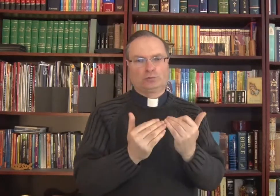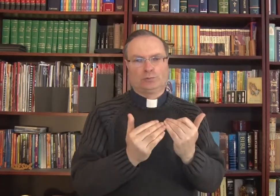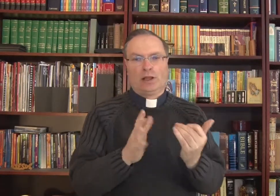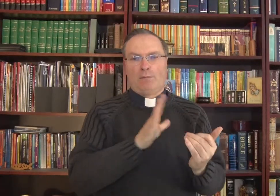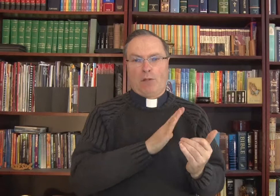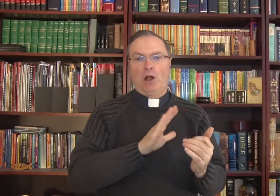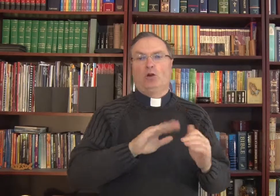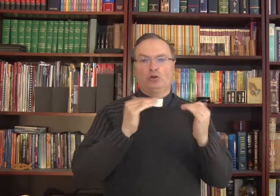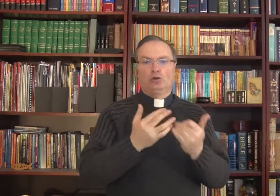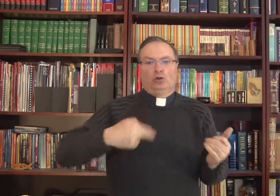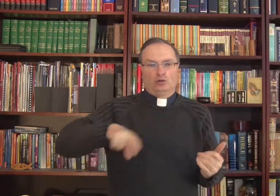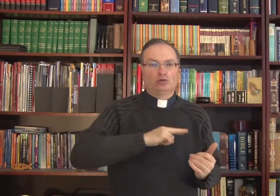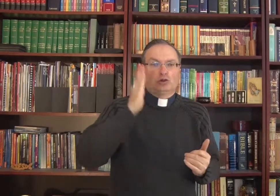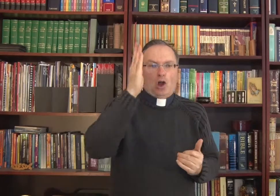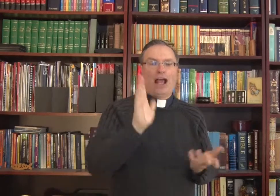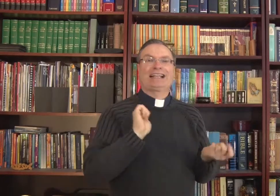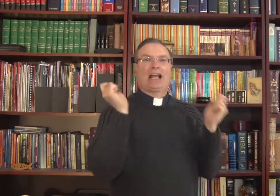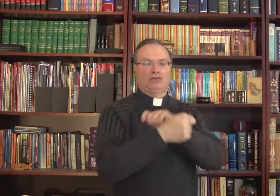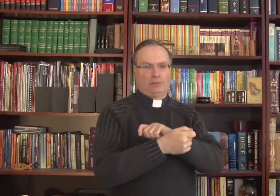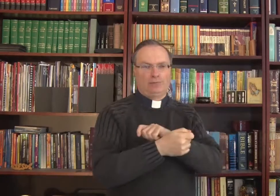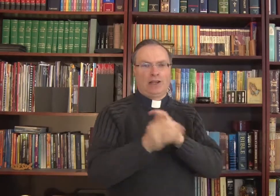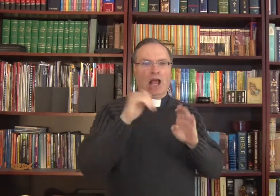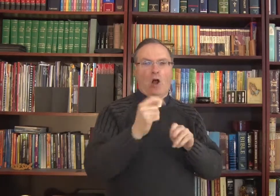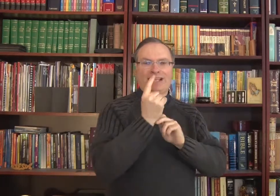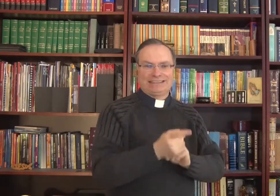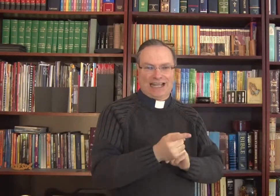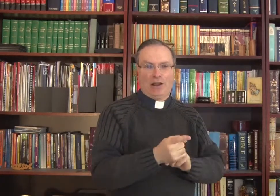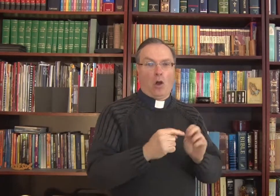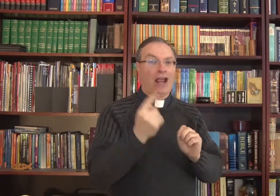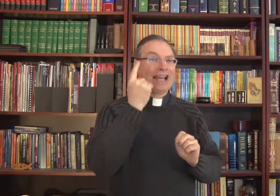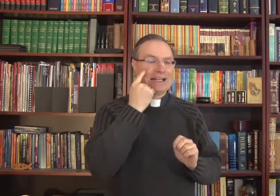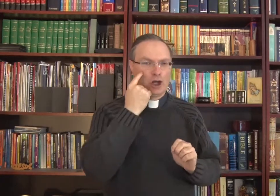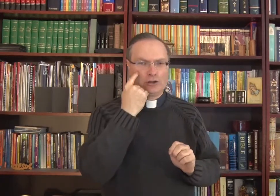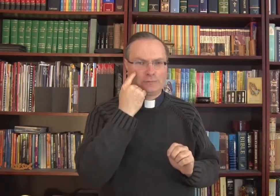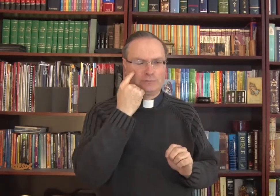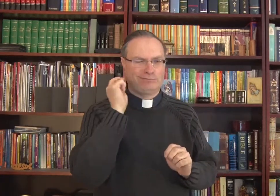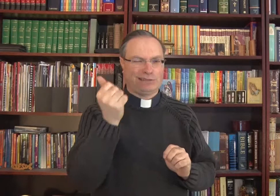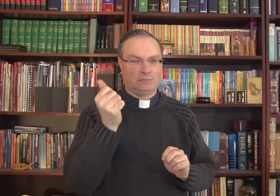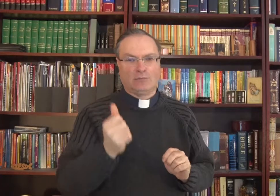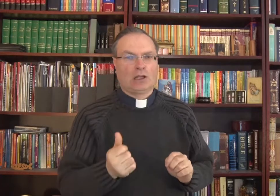mais tous nous serons transformés, en un instant, en un clin d'œil,